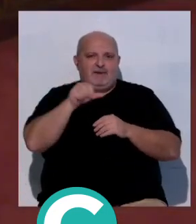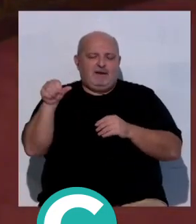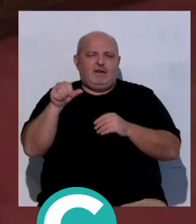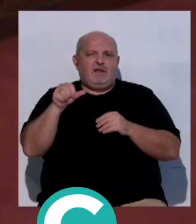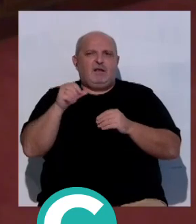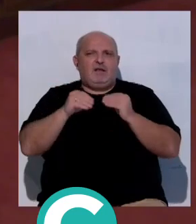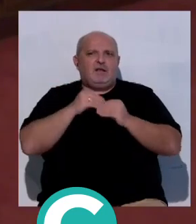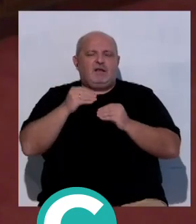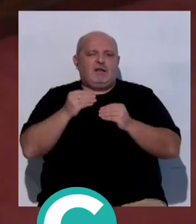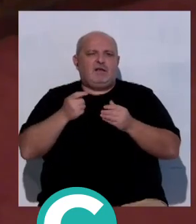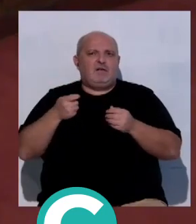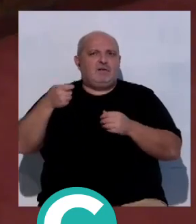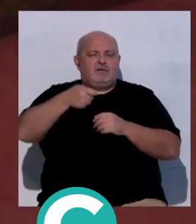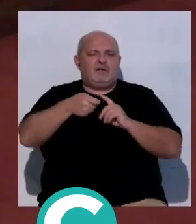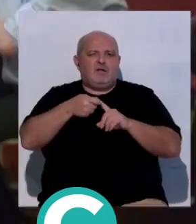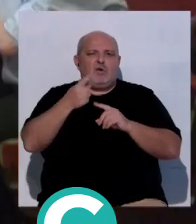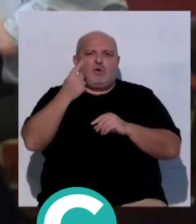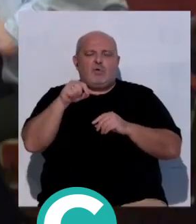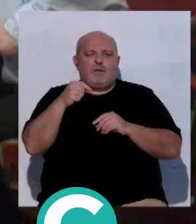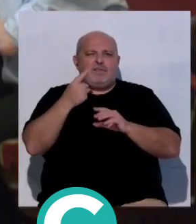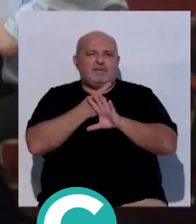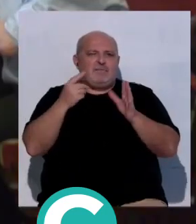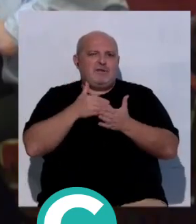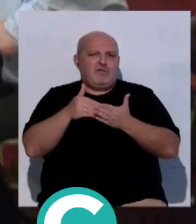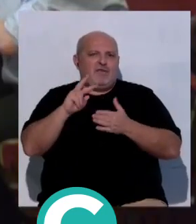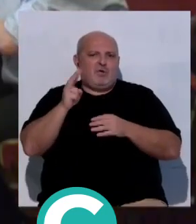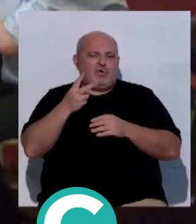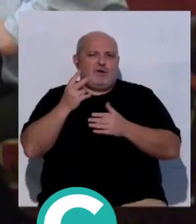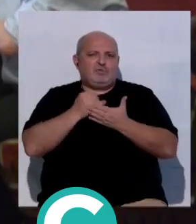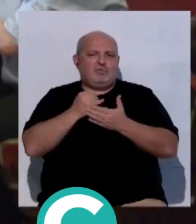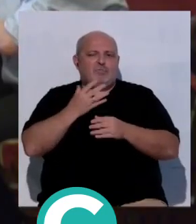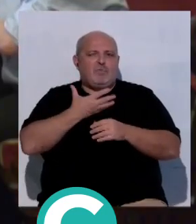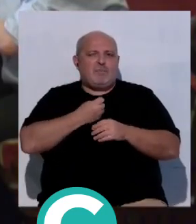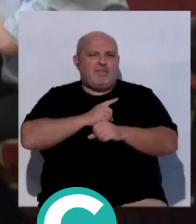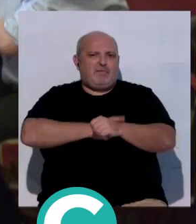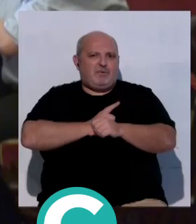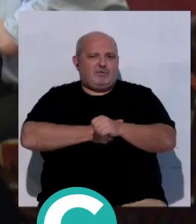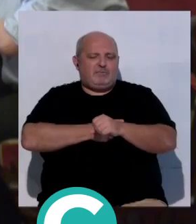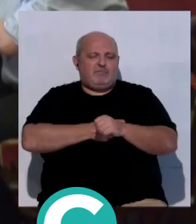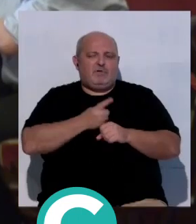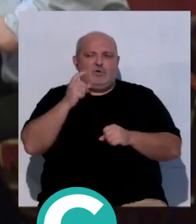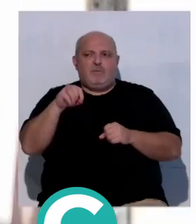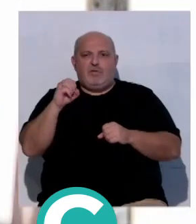conlleva la aportación de 1,16 millones de euros al instituto municipal de deporte 1,02 millones